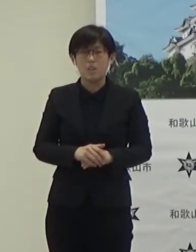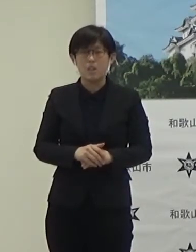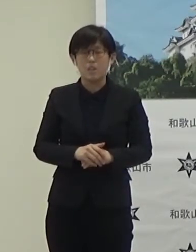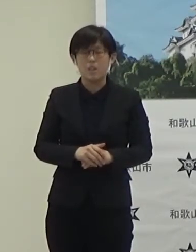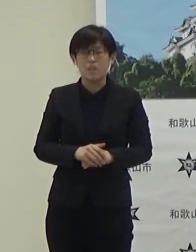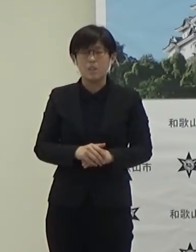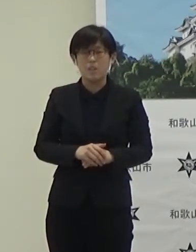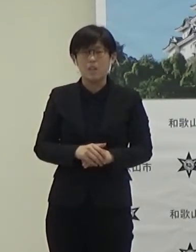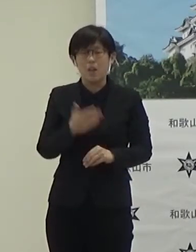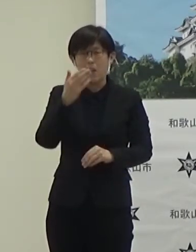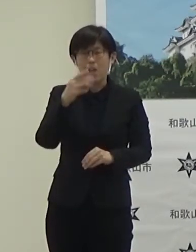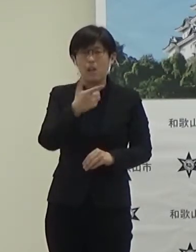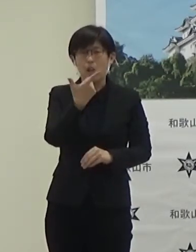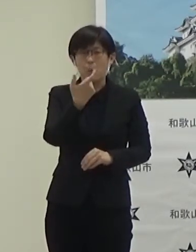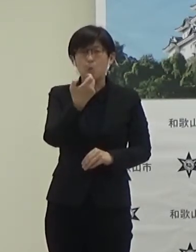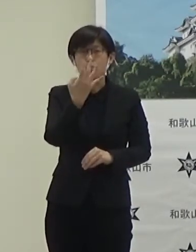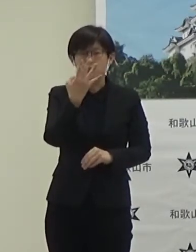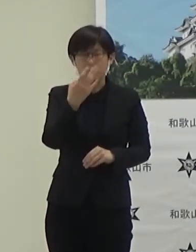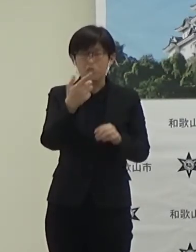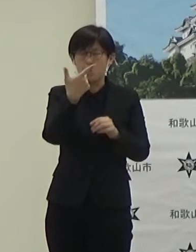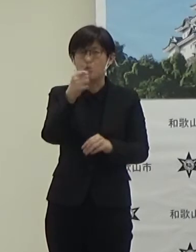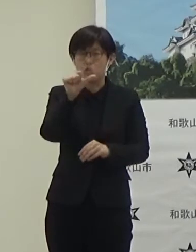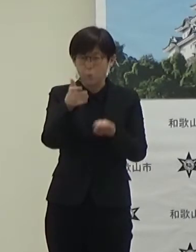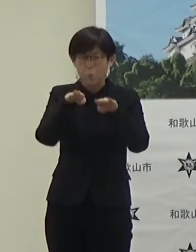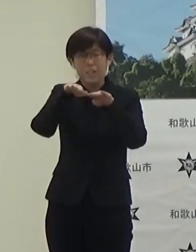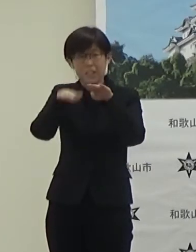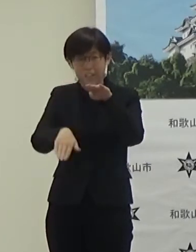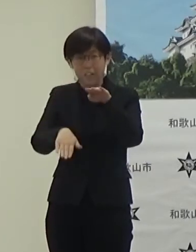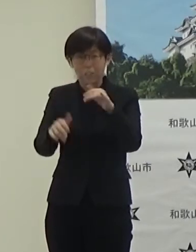まだ ちょっと少ない状態でございます 次お願いします